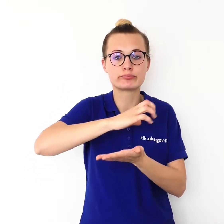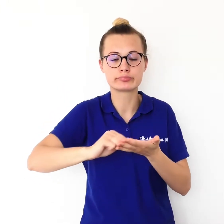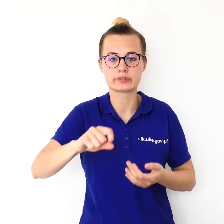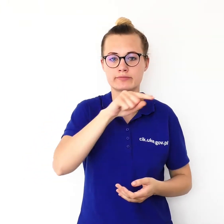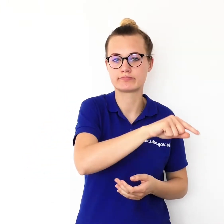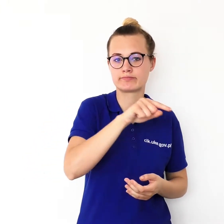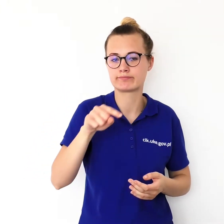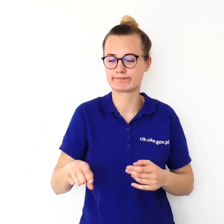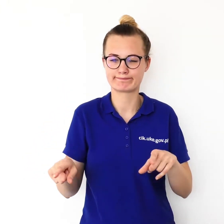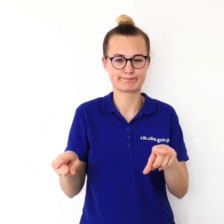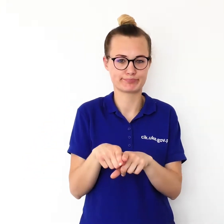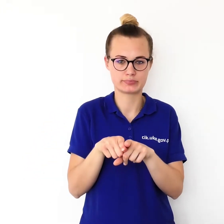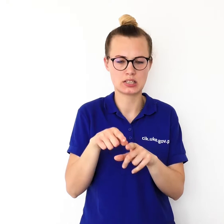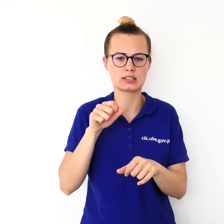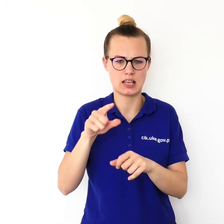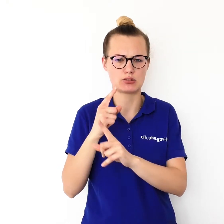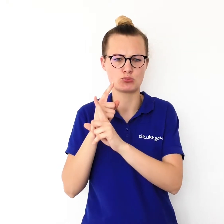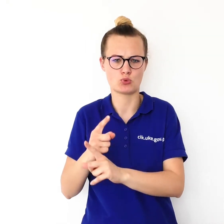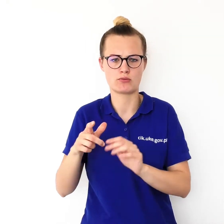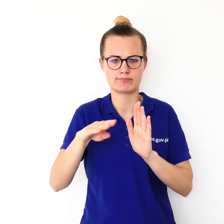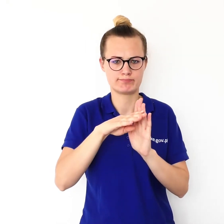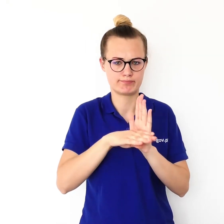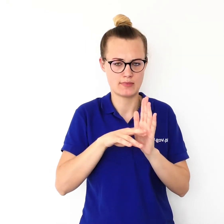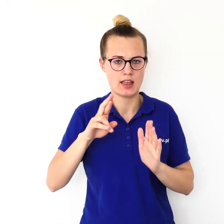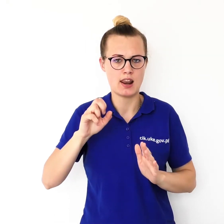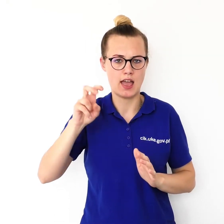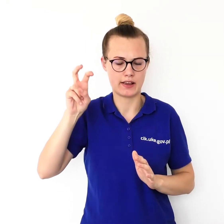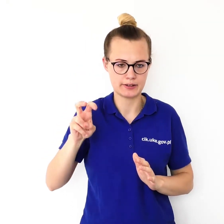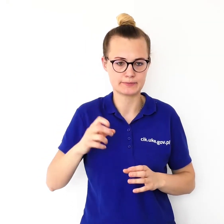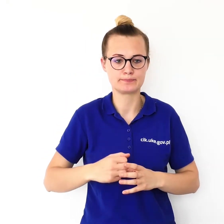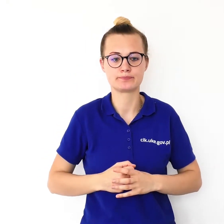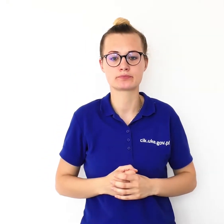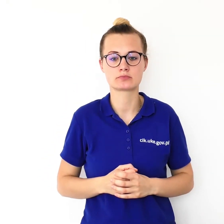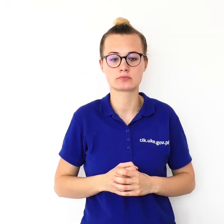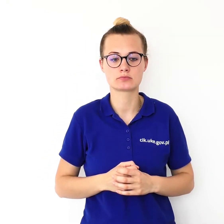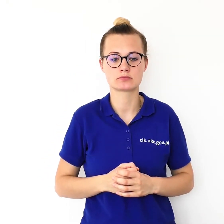Dotyczy to połączeń oraz wysyłania i odbierania SMS-ów i MMS-ów.